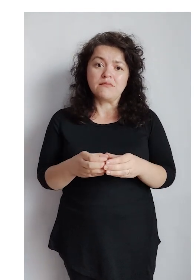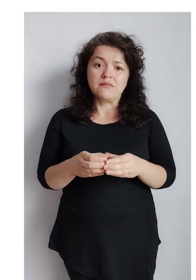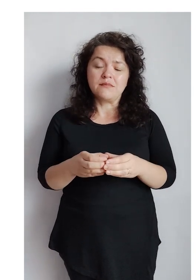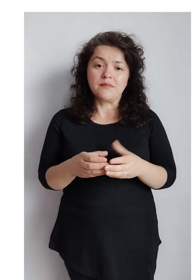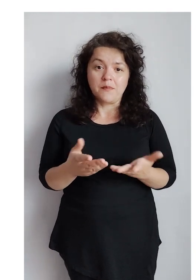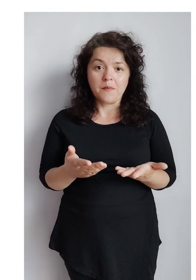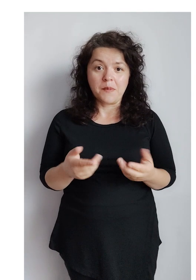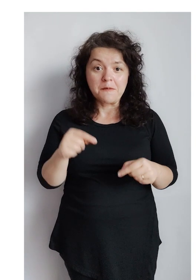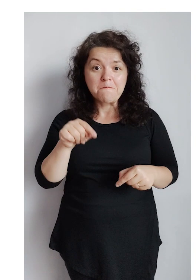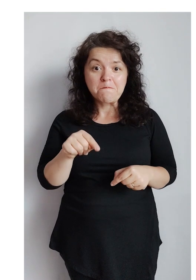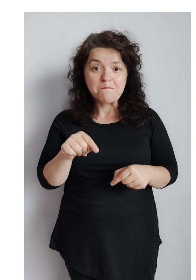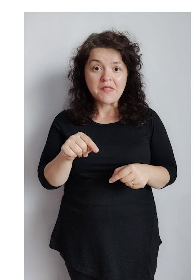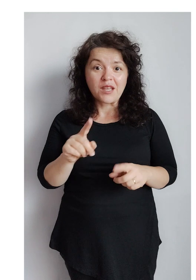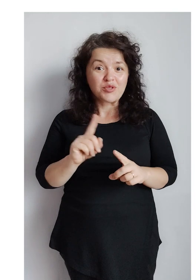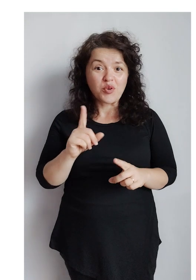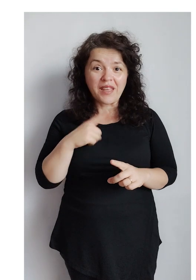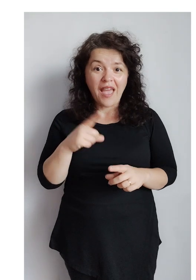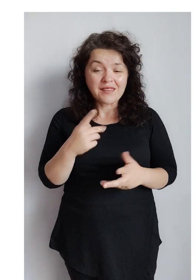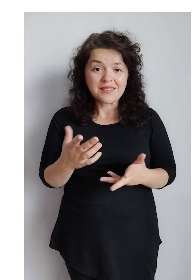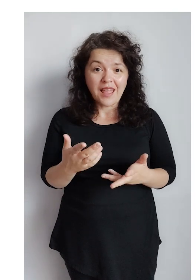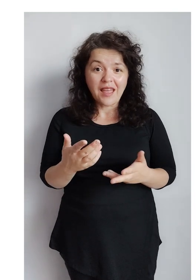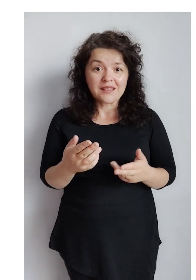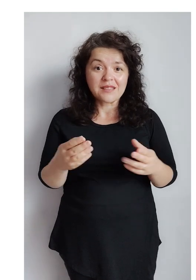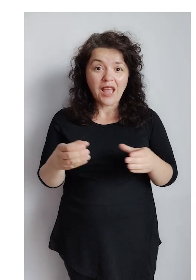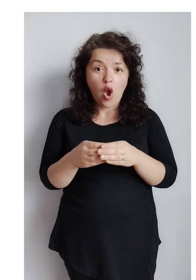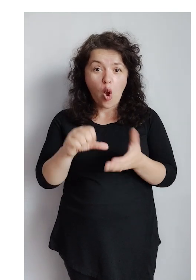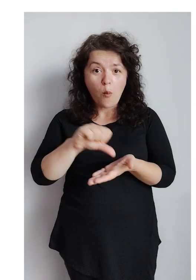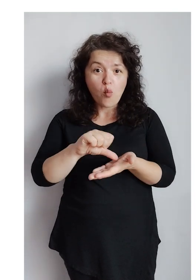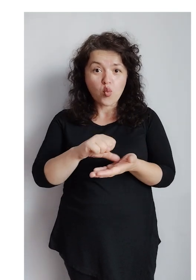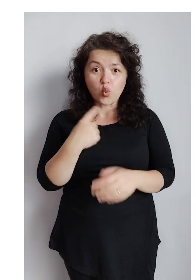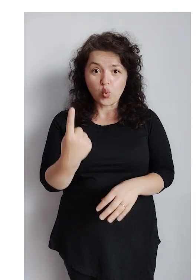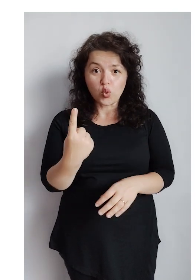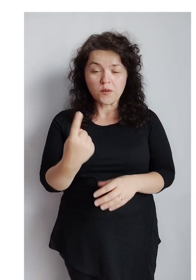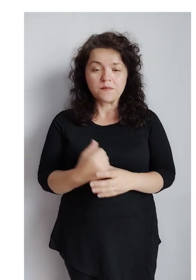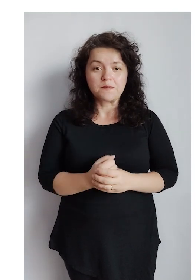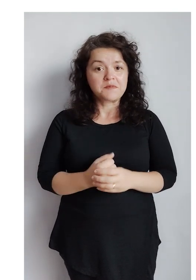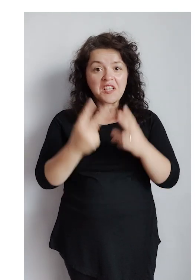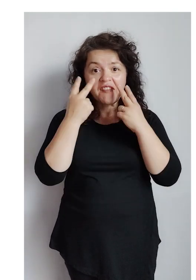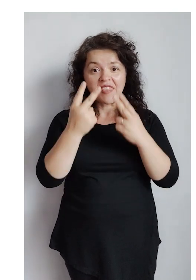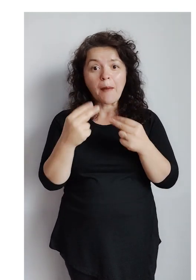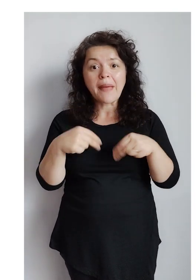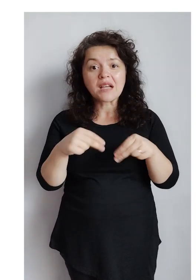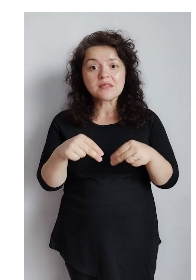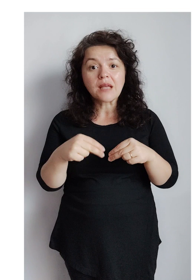Bunul simț nu este atât de comun Unul Să vedem câteva exemple